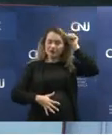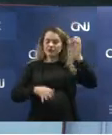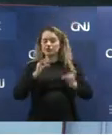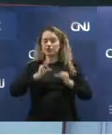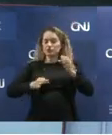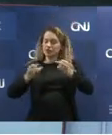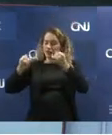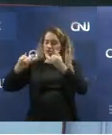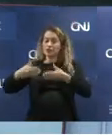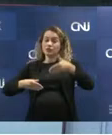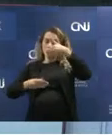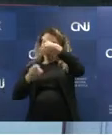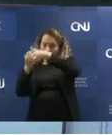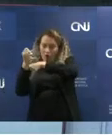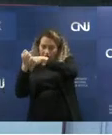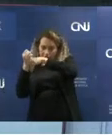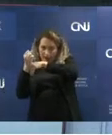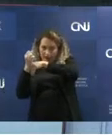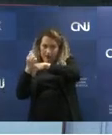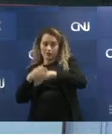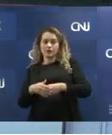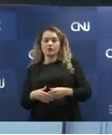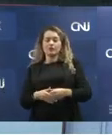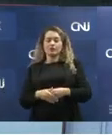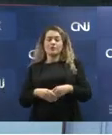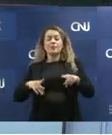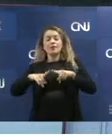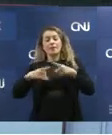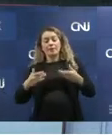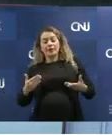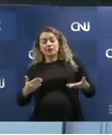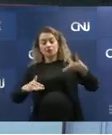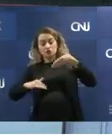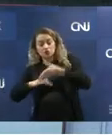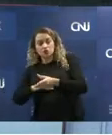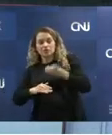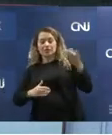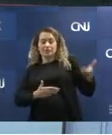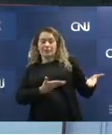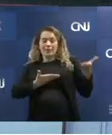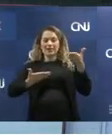Na ocasião, estiveram presentes 21 desembargadores dos quais 11